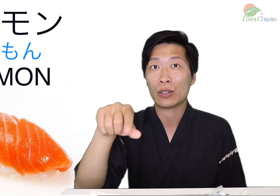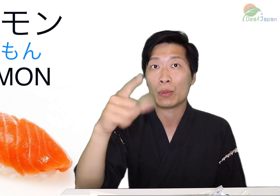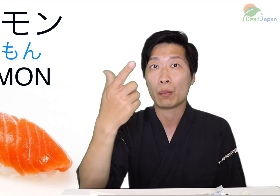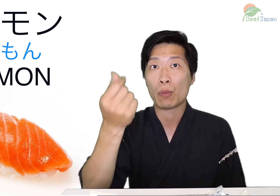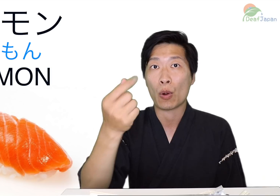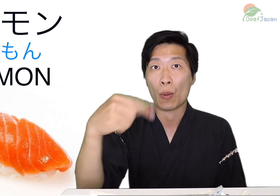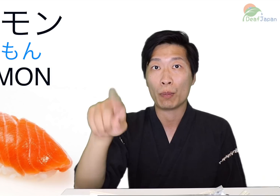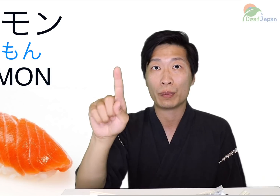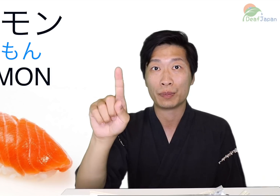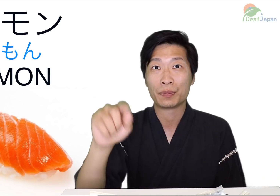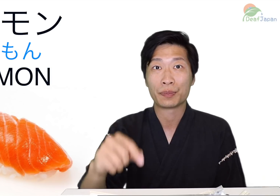Lachs